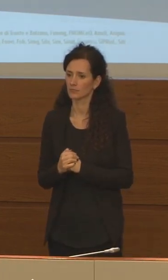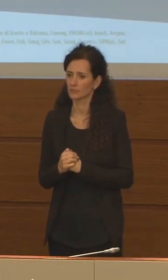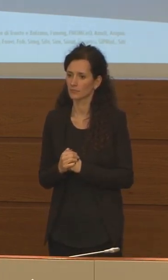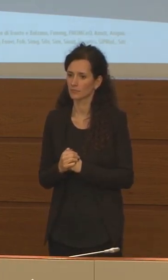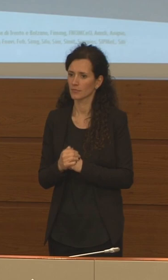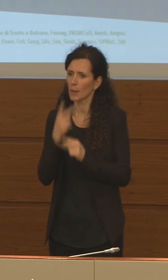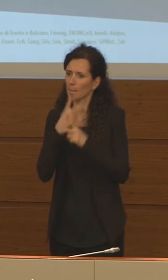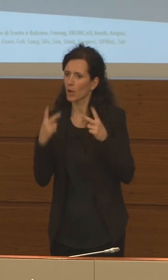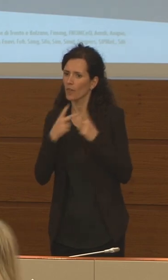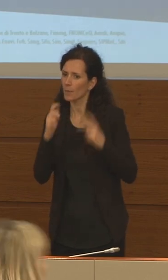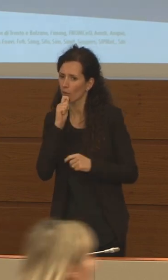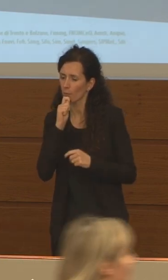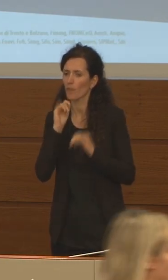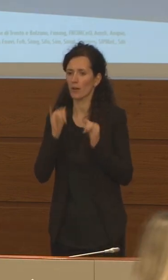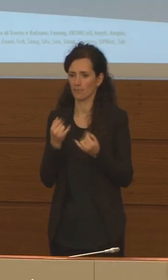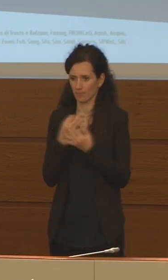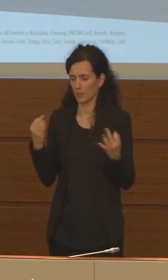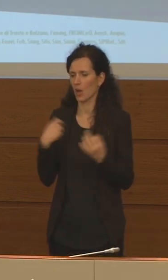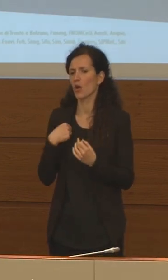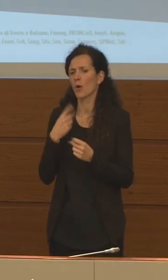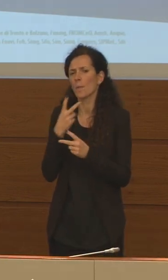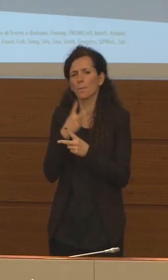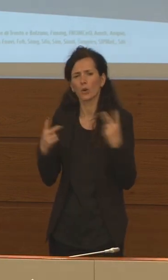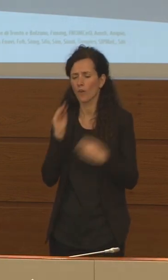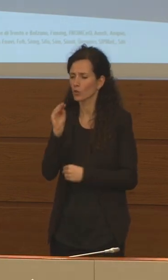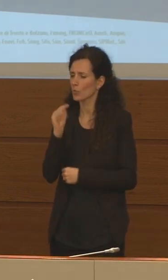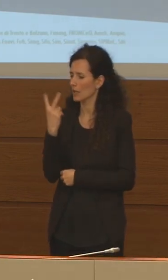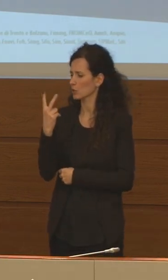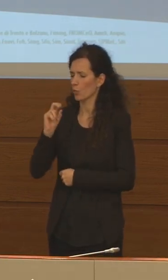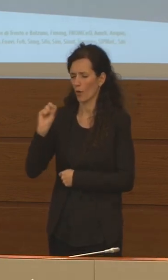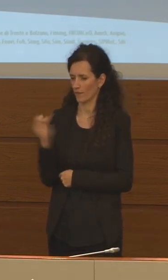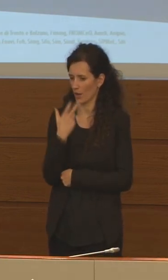(domanda giornalista) Cerco di farmi due rapide, intanto una per quanto